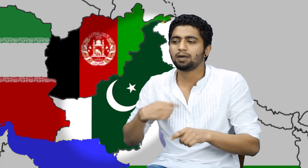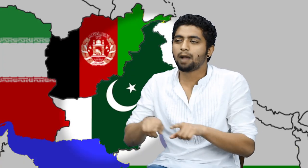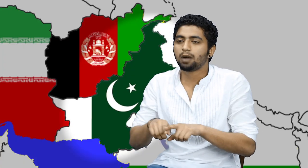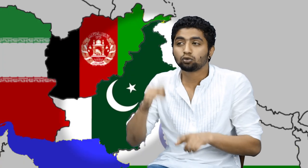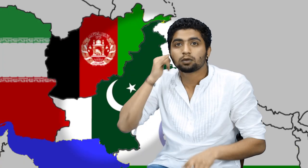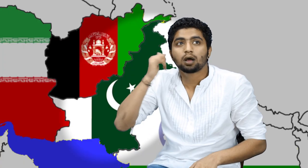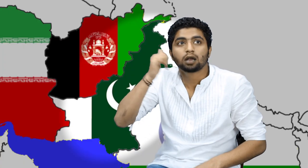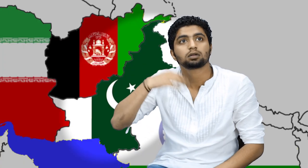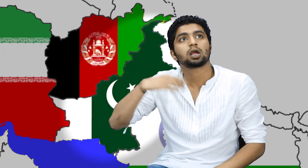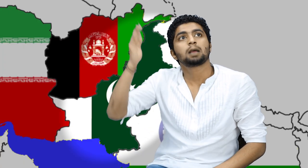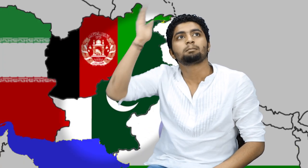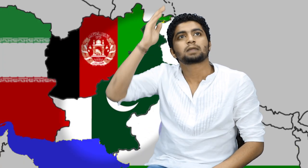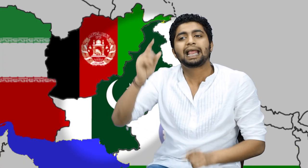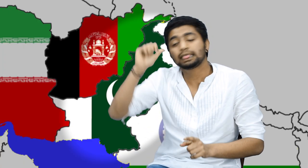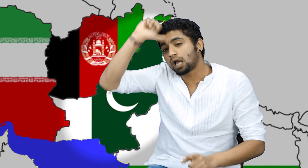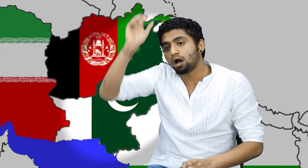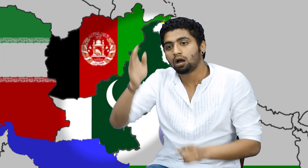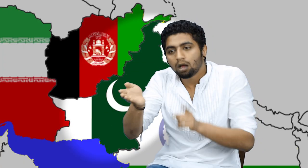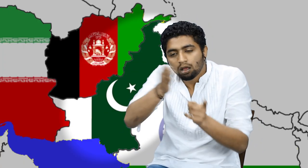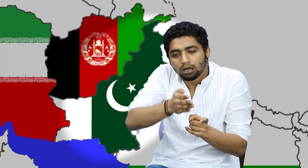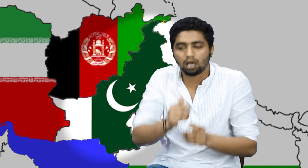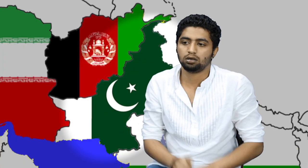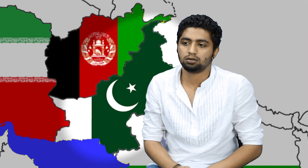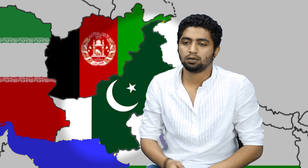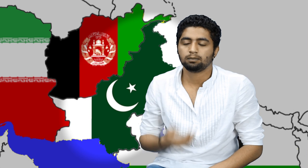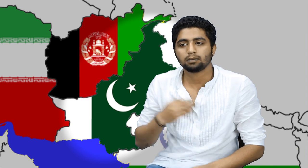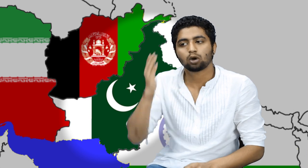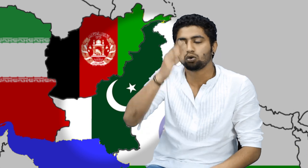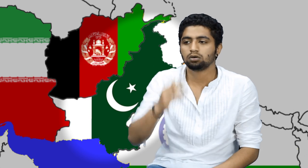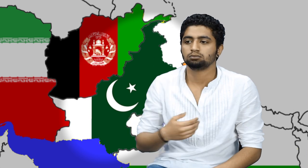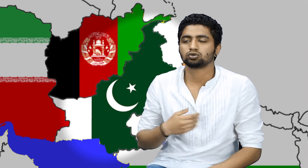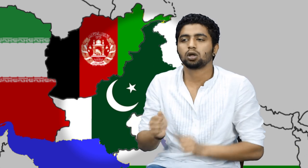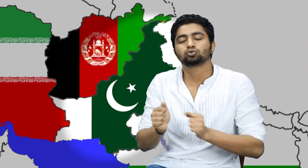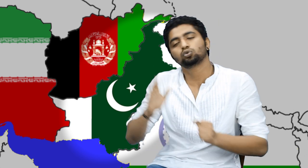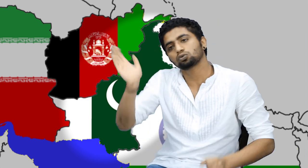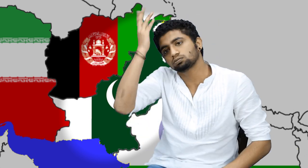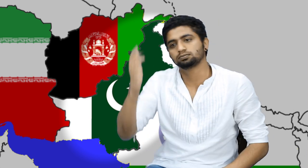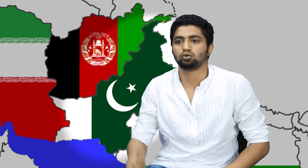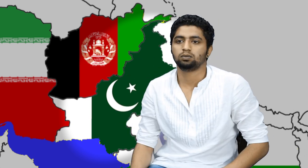Mein Bruder rief mich an. "Komm nach Indien!" Dann bin ich dorthin gefahren.